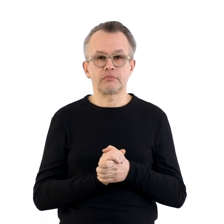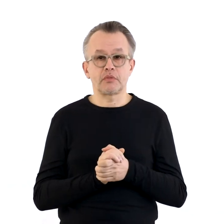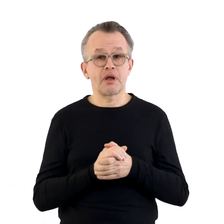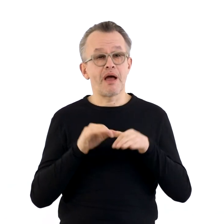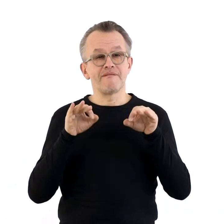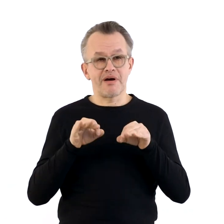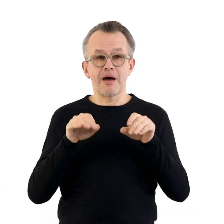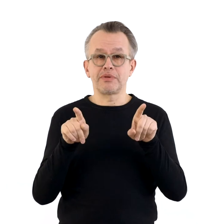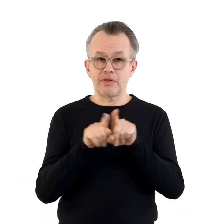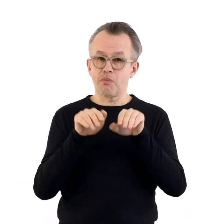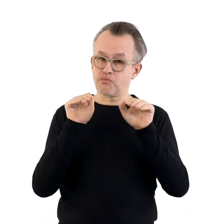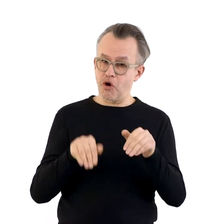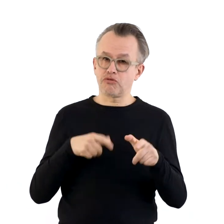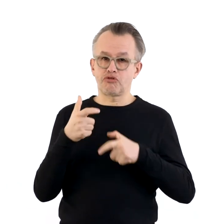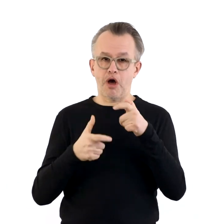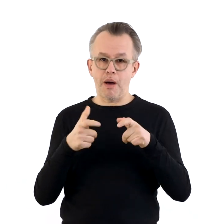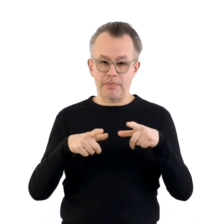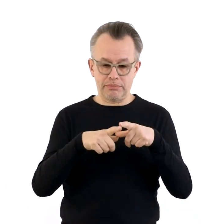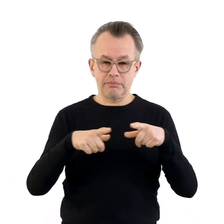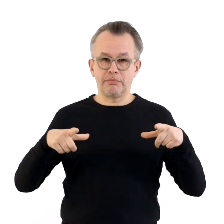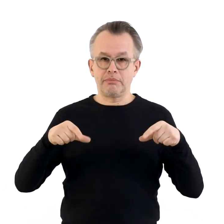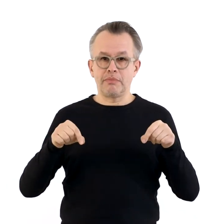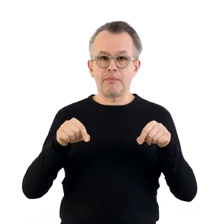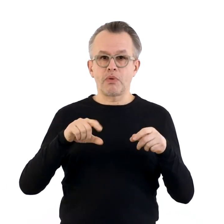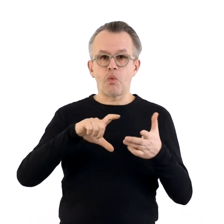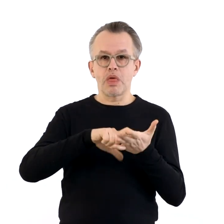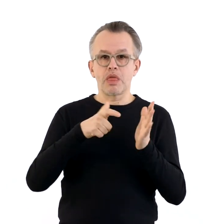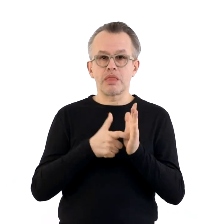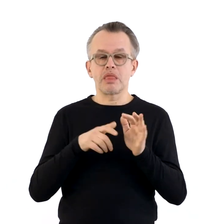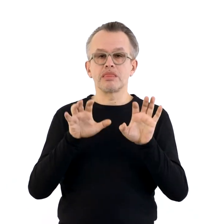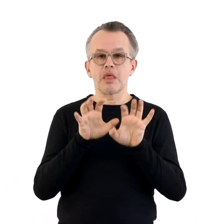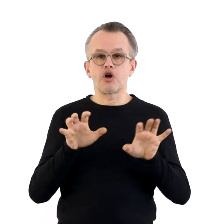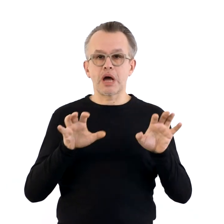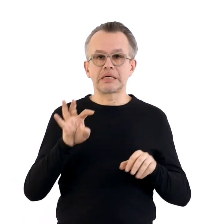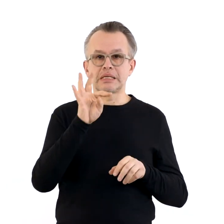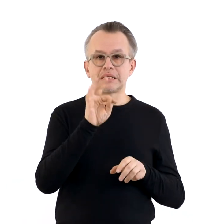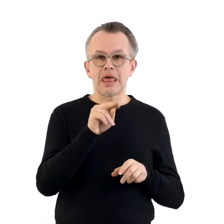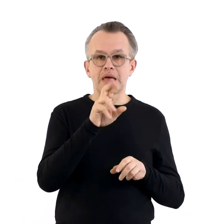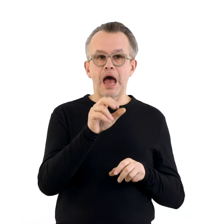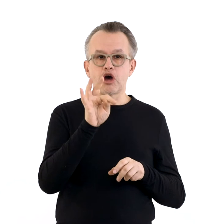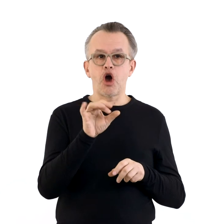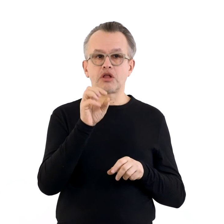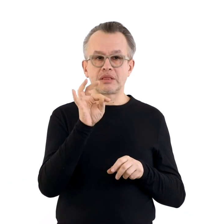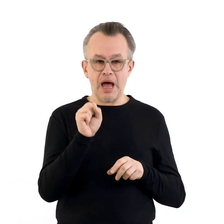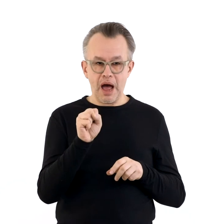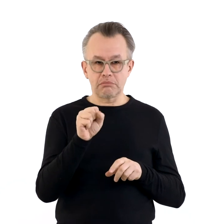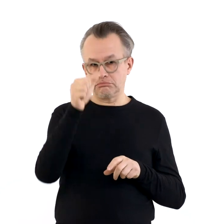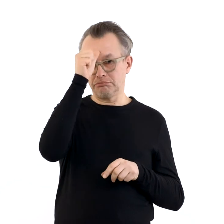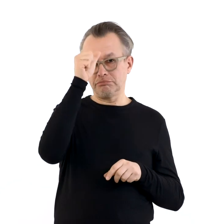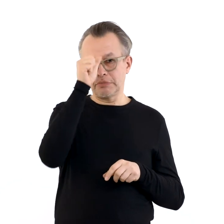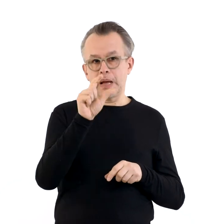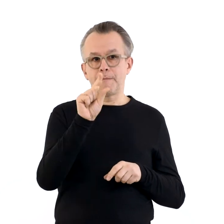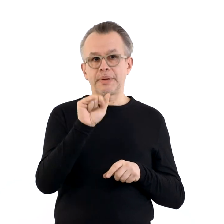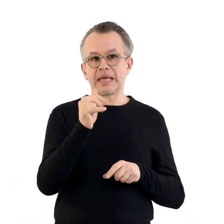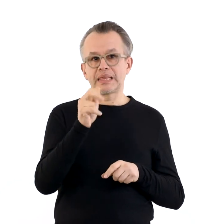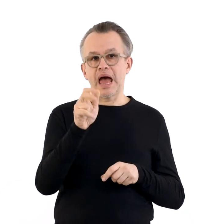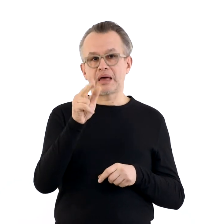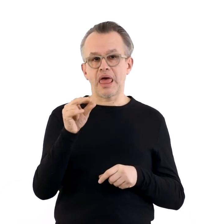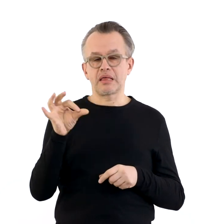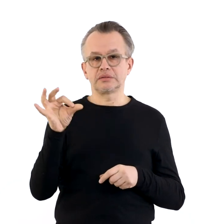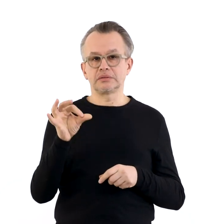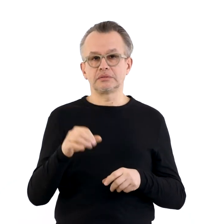Bezpośrednie nałożenie farby zastosowano w dekoracji płyt terakotowych (pinakes).